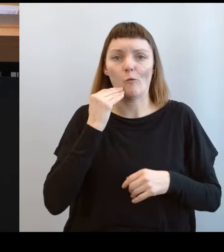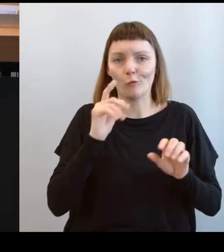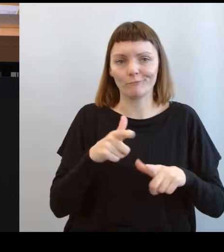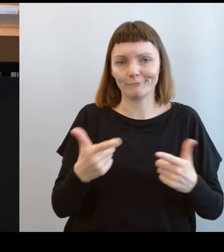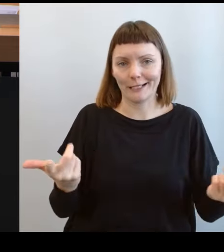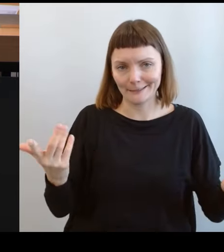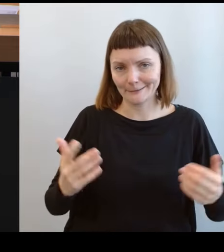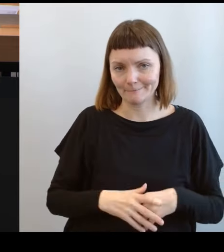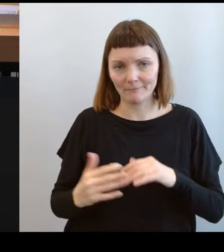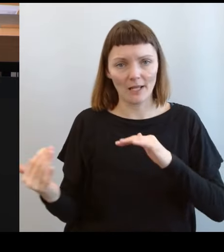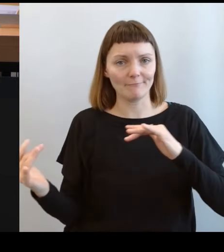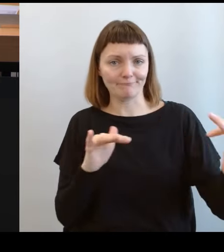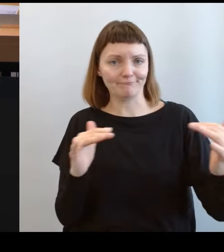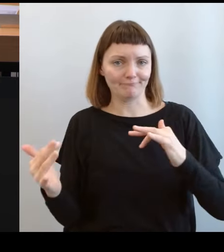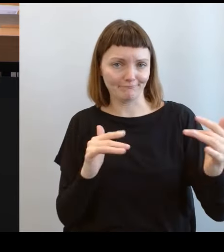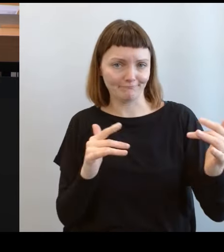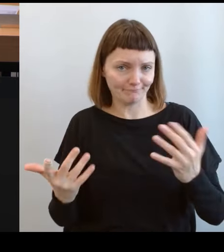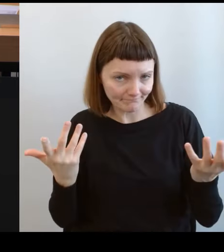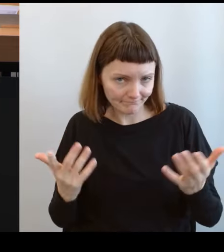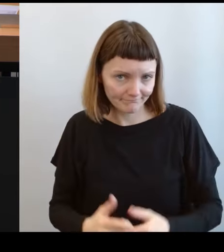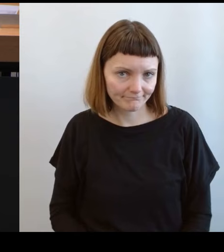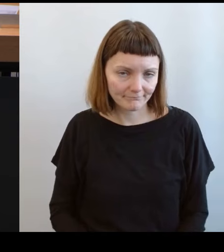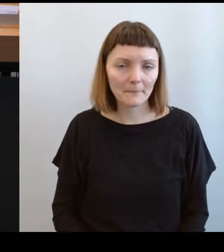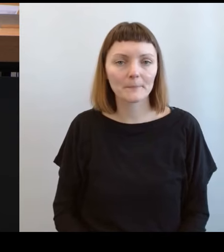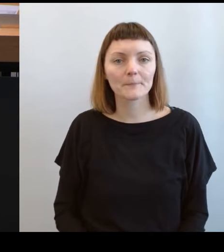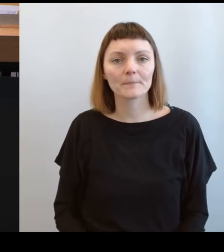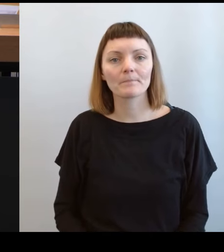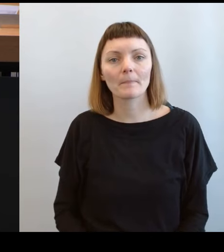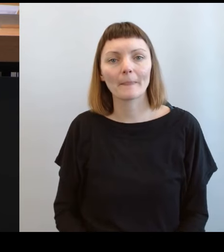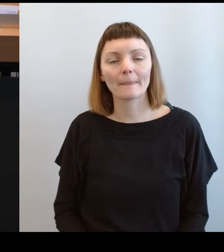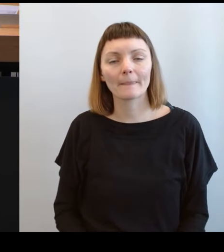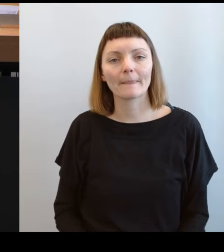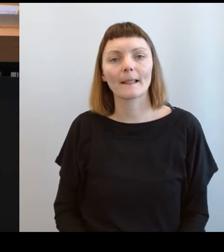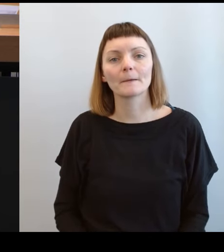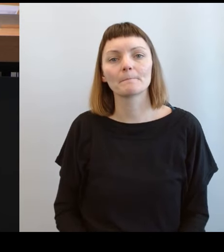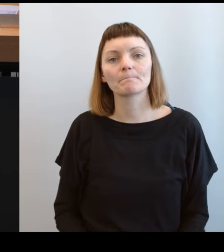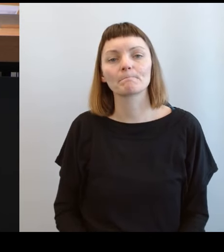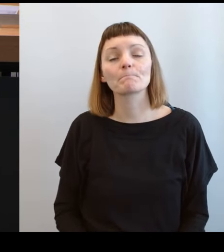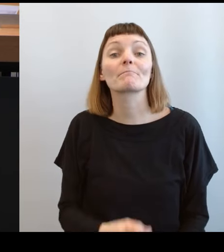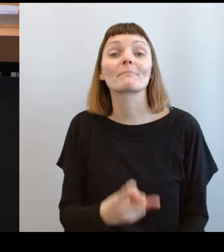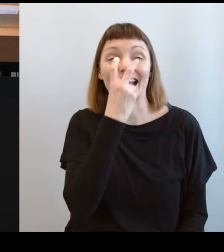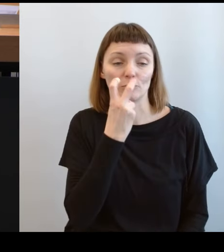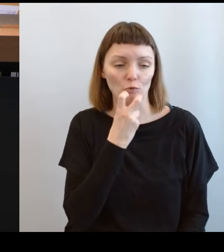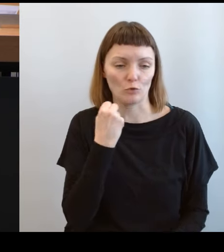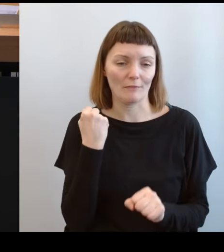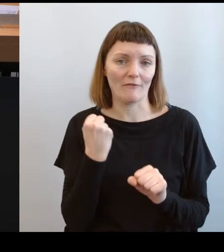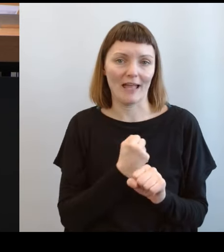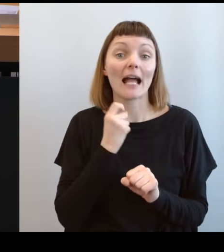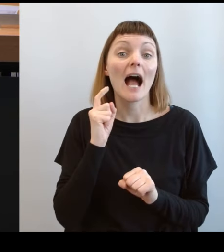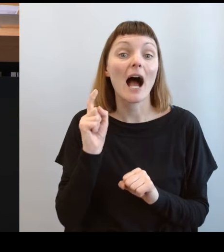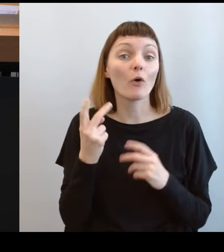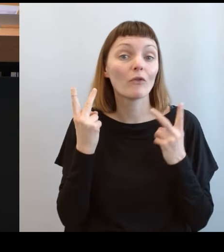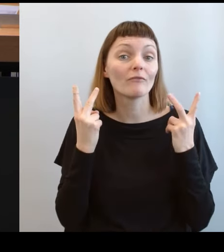Ein wichtiger Punkt des Azubiwerks, den ich schon genannt habe, ein großer Vorteil dieses Azubiwerks ist, dass man ganz verschiedene